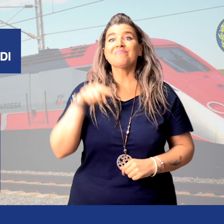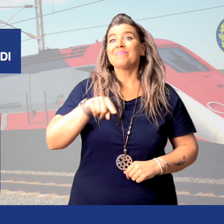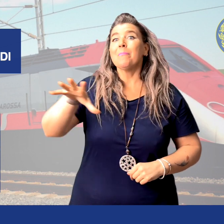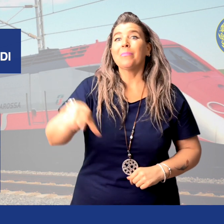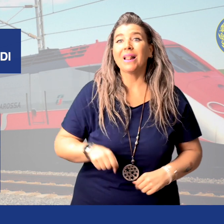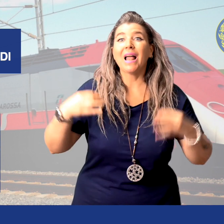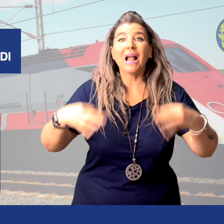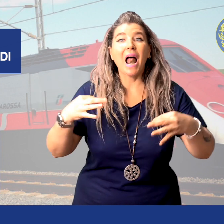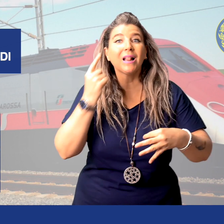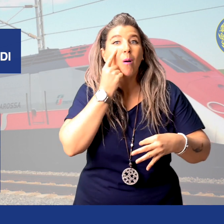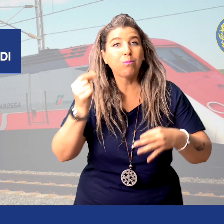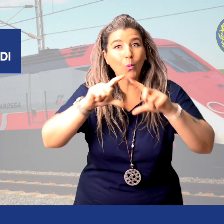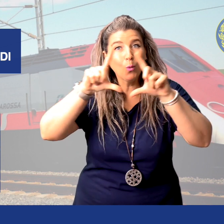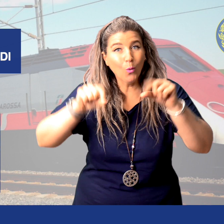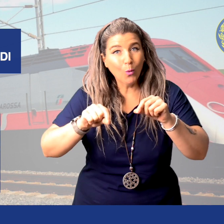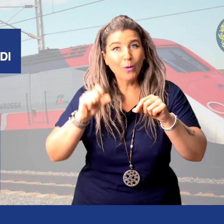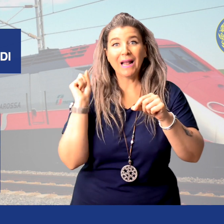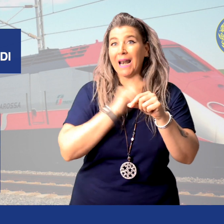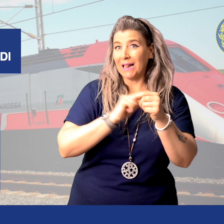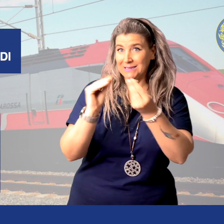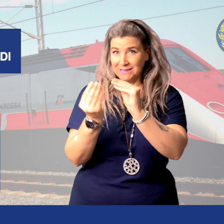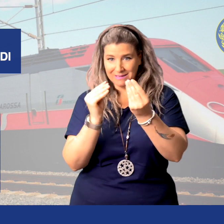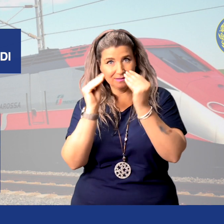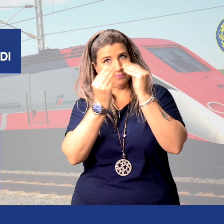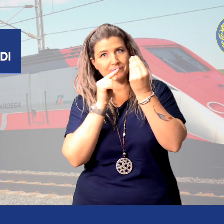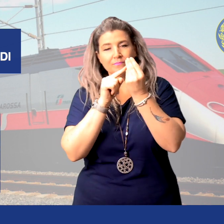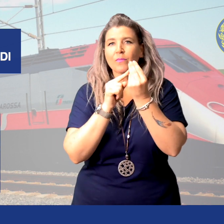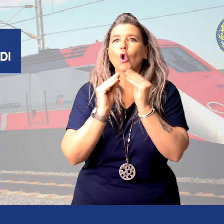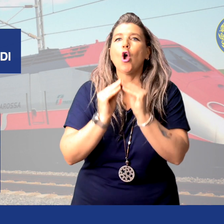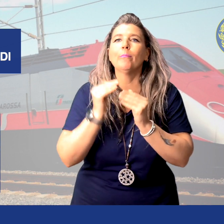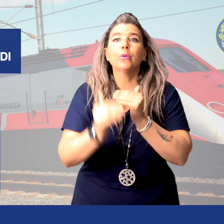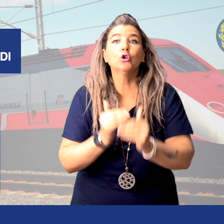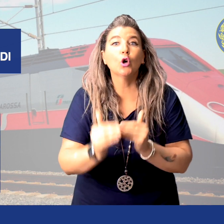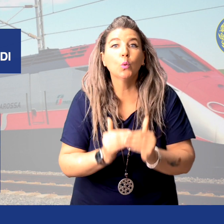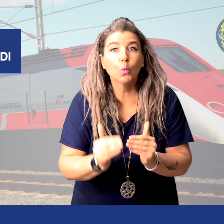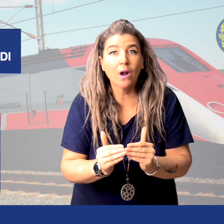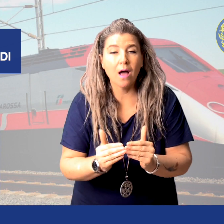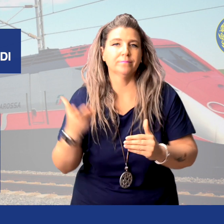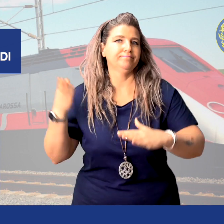Per richiedere la Carta Blu gratis ecco la procedura: